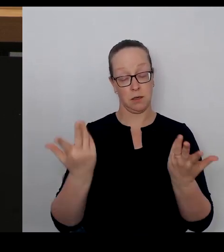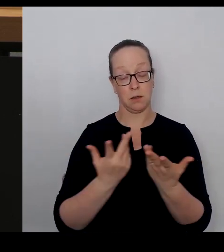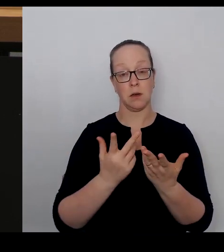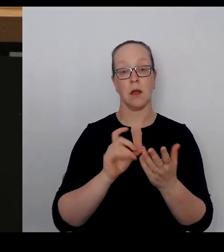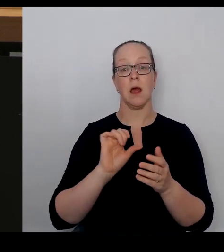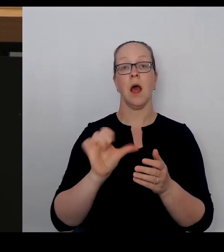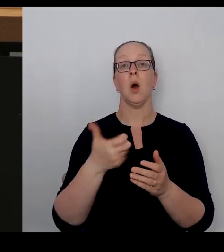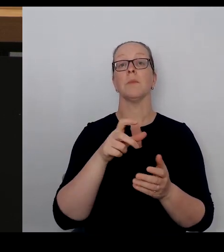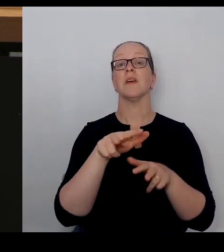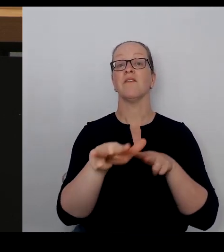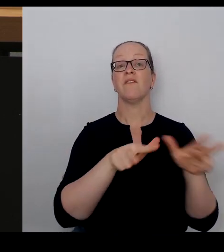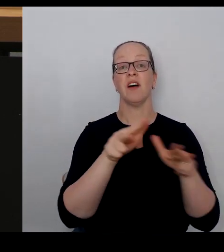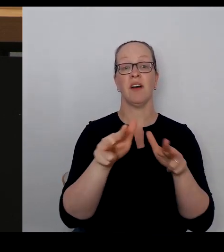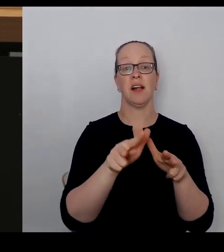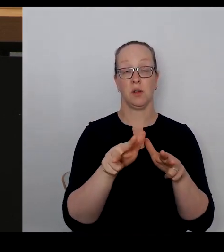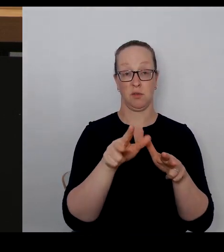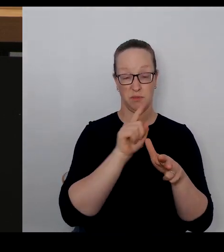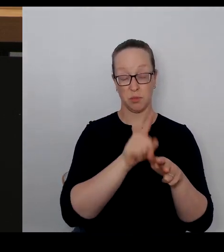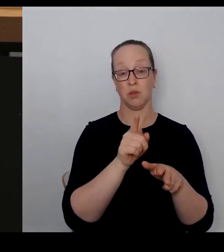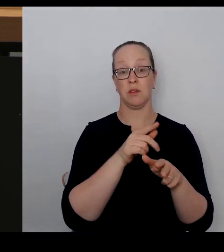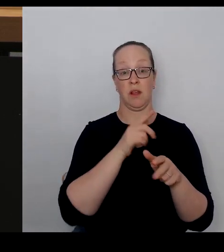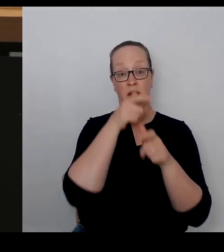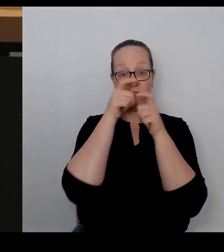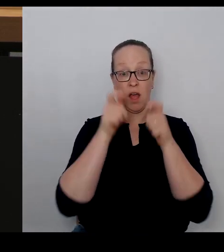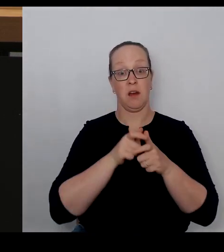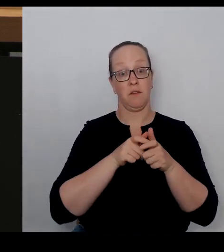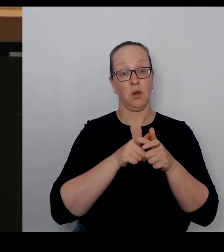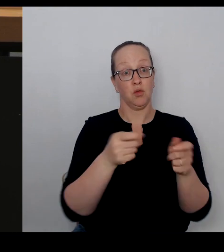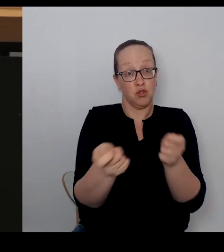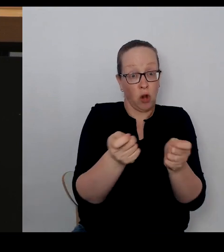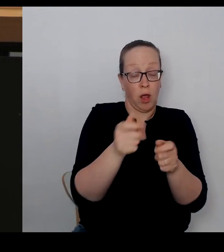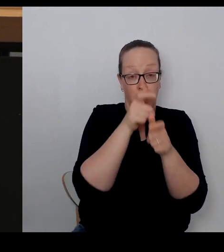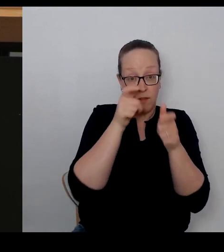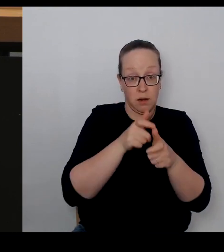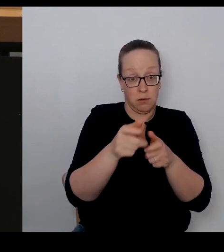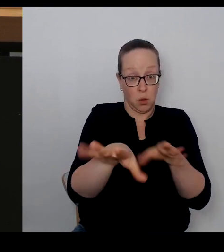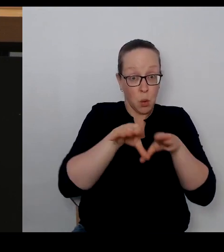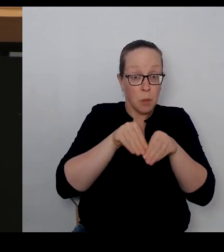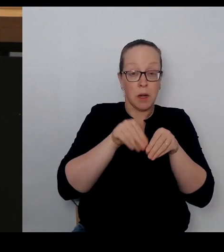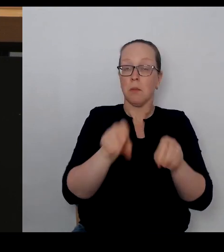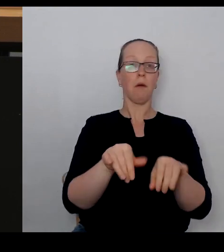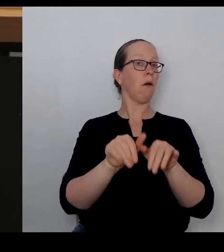mit den Bezirken die Anstrengungen verstärken. Diese Stellen, die für wichtige Leistungen für die Bürgerinnen und